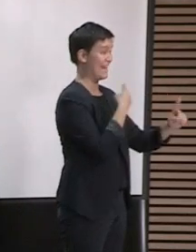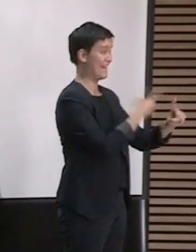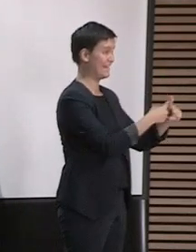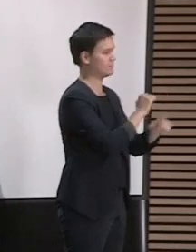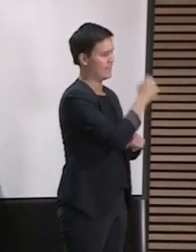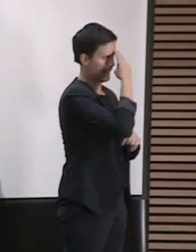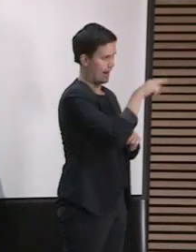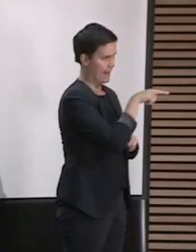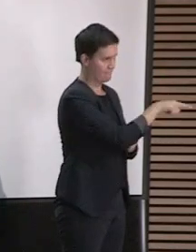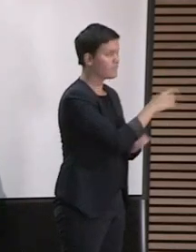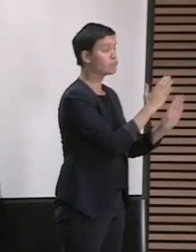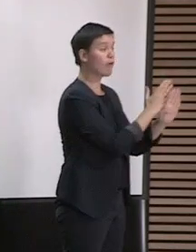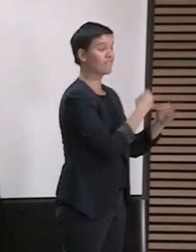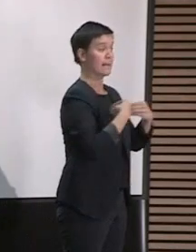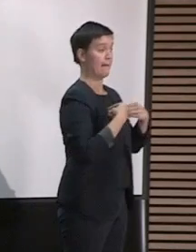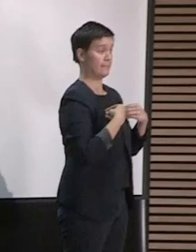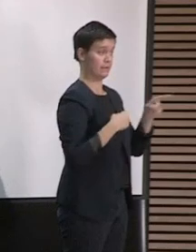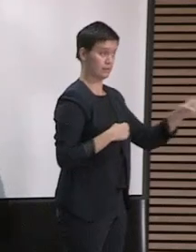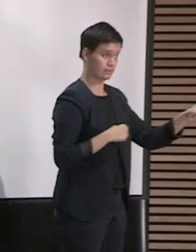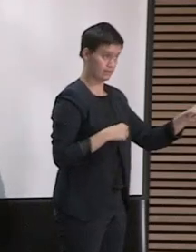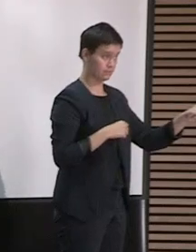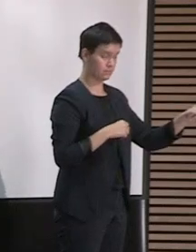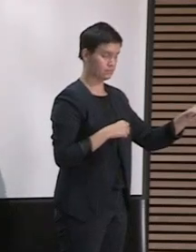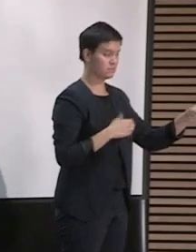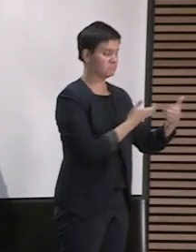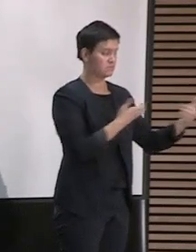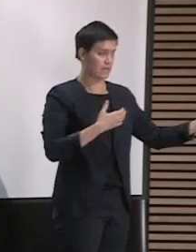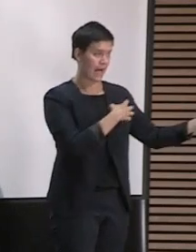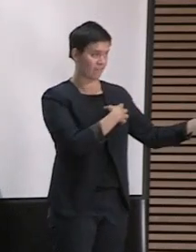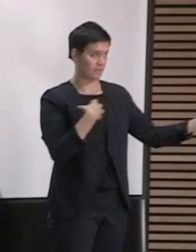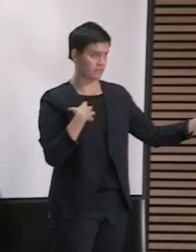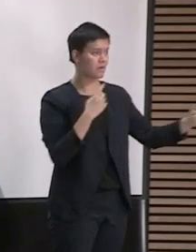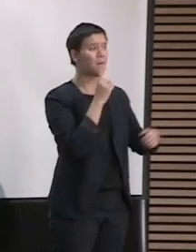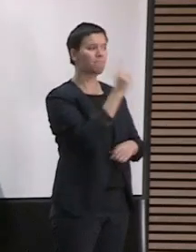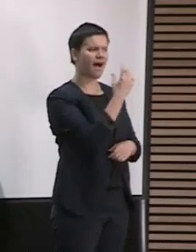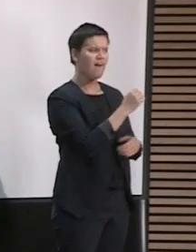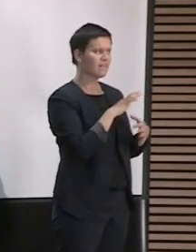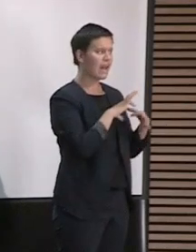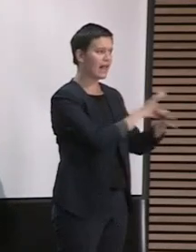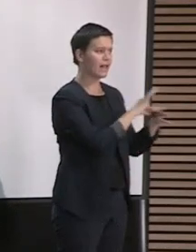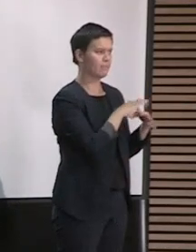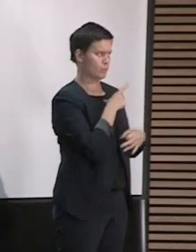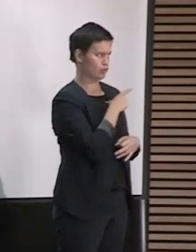GCSB, he aha te mahi hei painga te whakawhirinaki ki nga maakete o Niu Tireni? GRANT